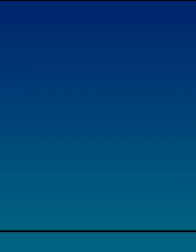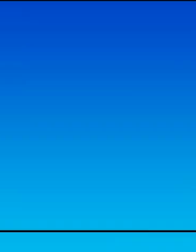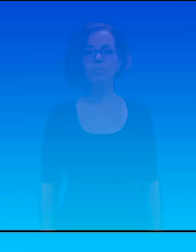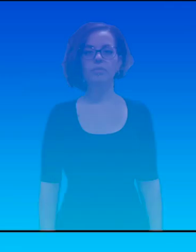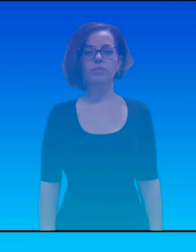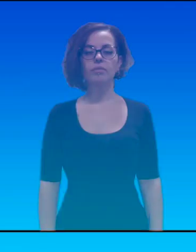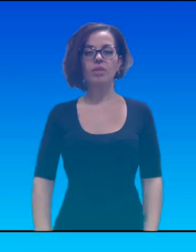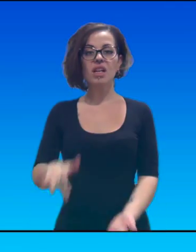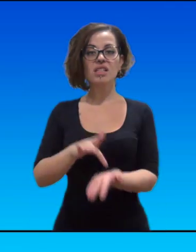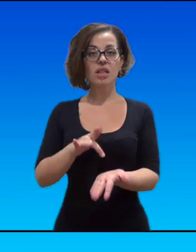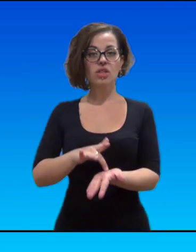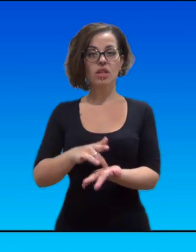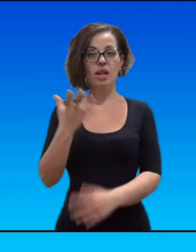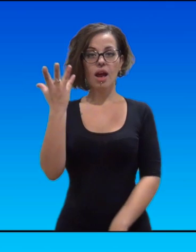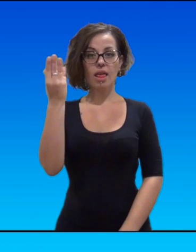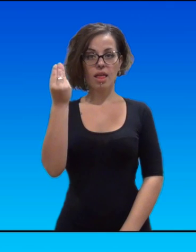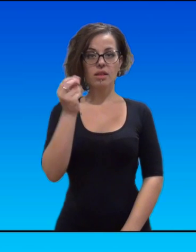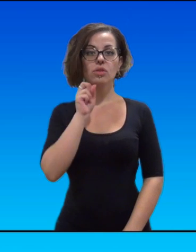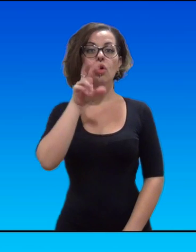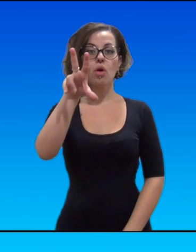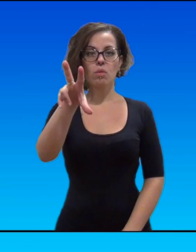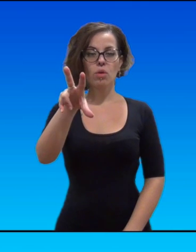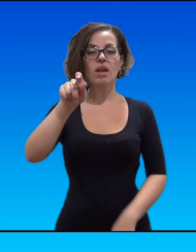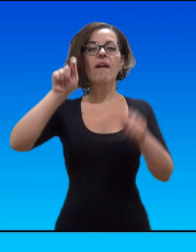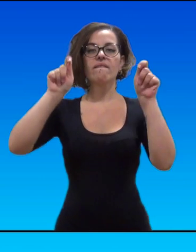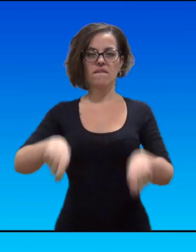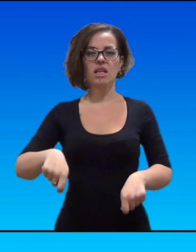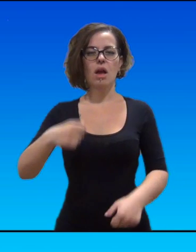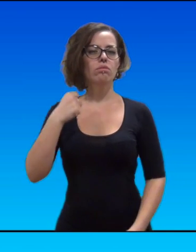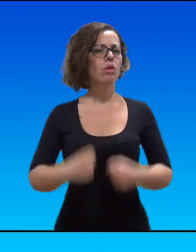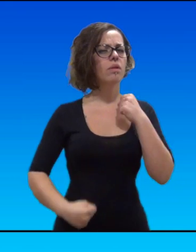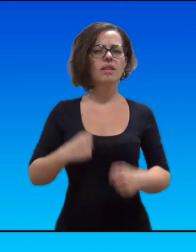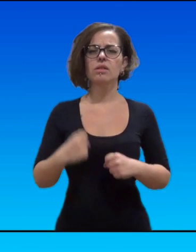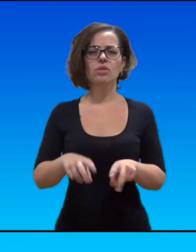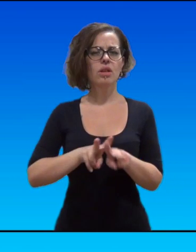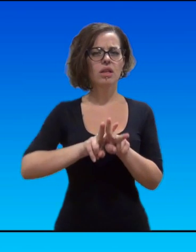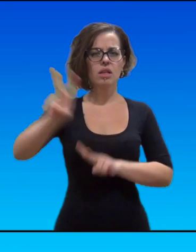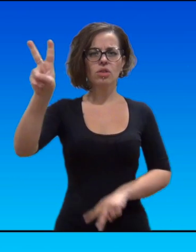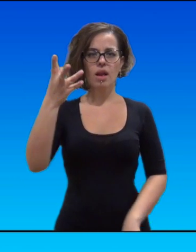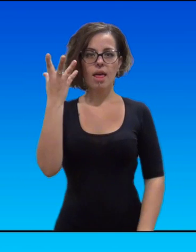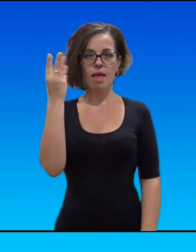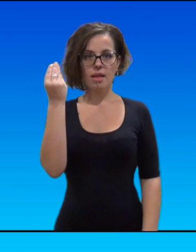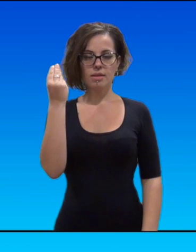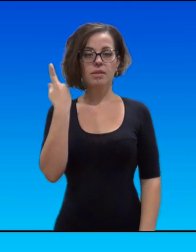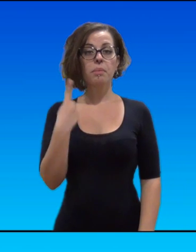La Sede Centrale ENS comunica che è stata indetta una mobilitazione nazionale dell'ENS